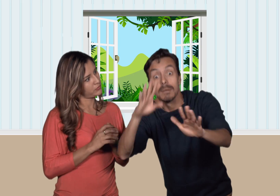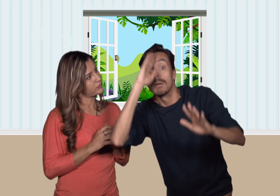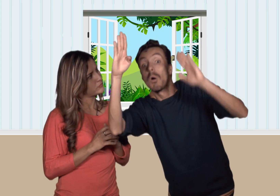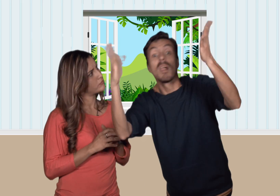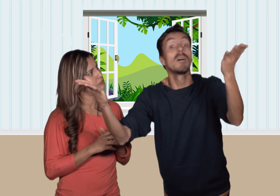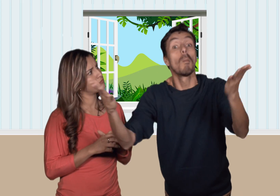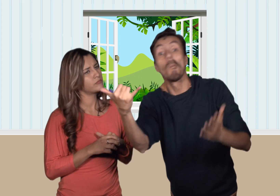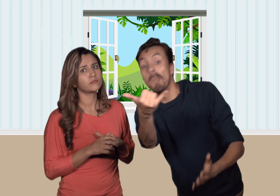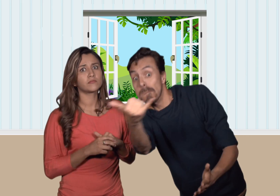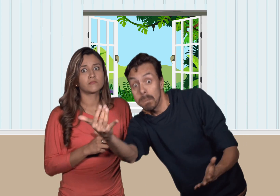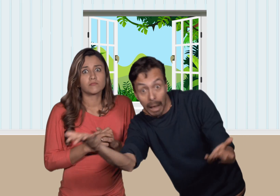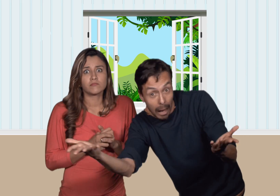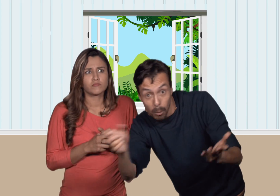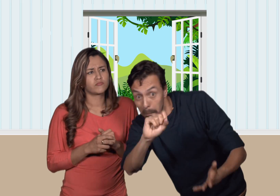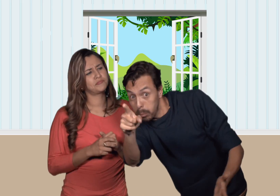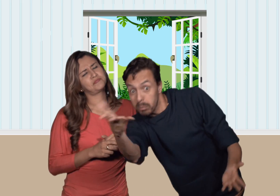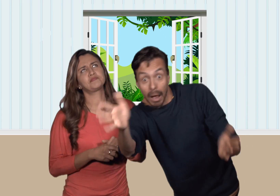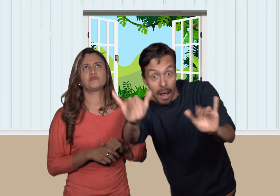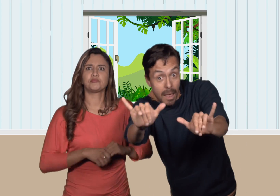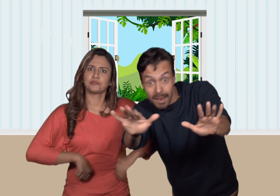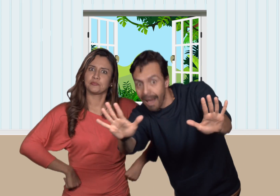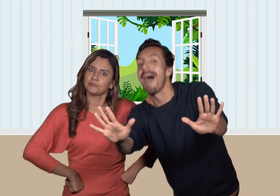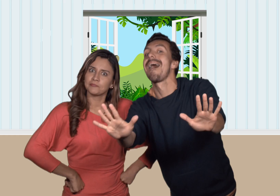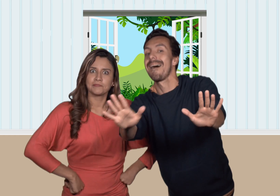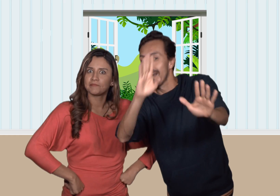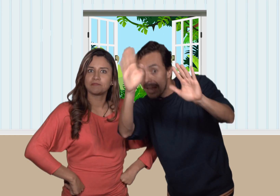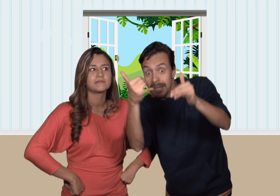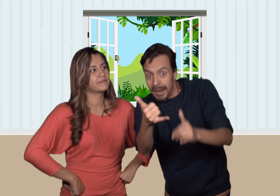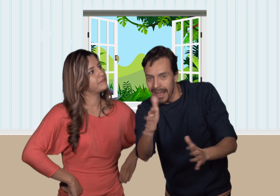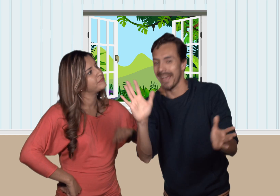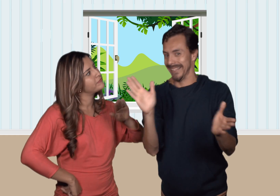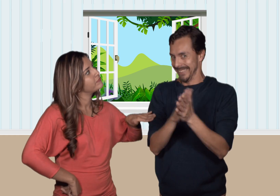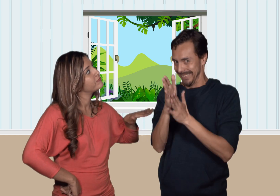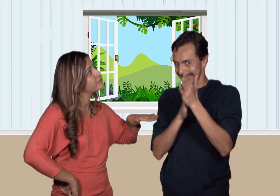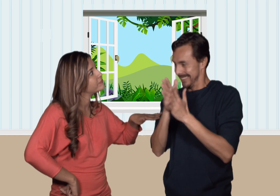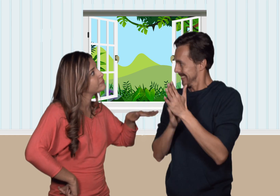¿Todavía se encuentran allí, con nosotros? ¡Qué bueno!